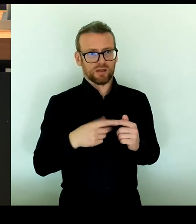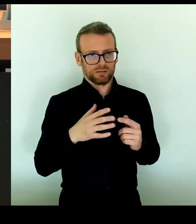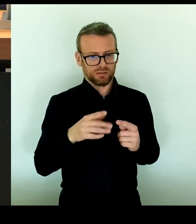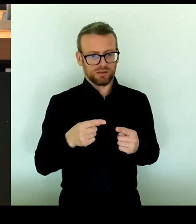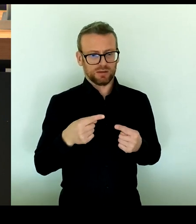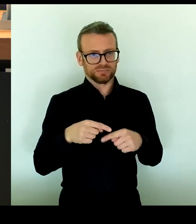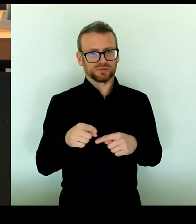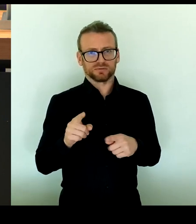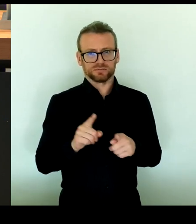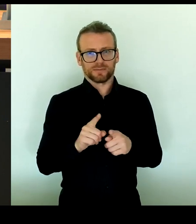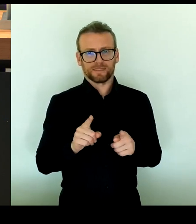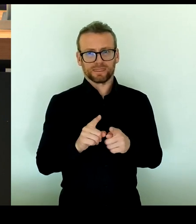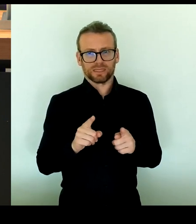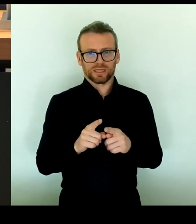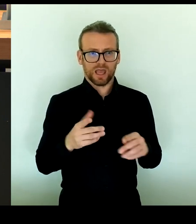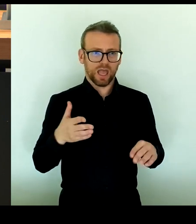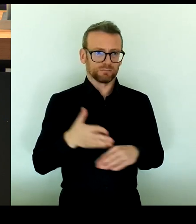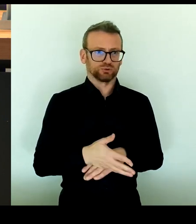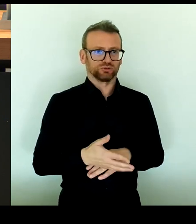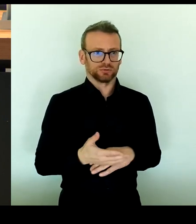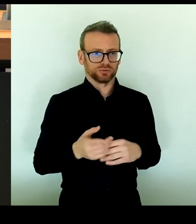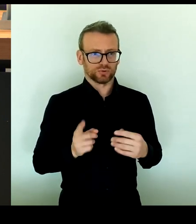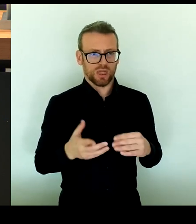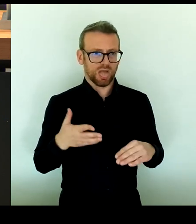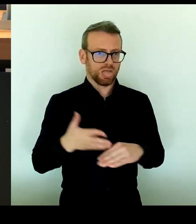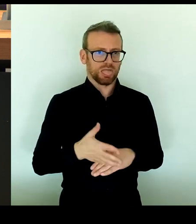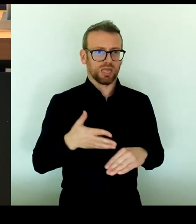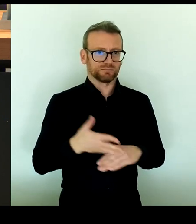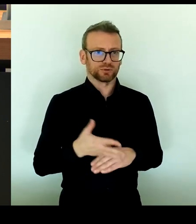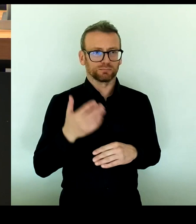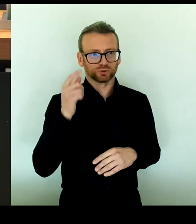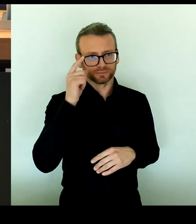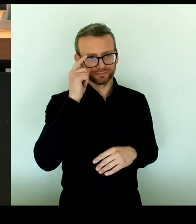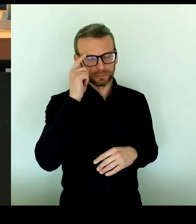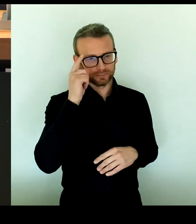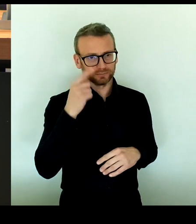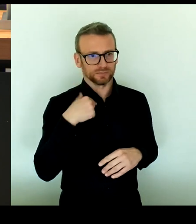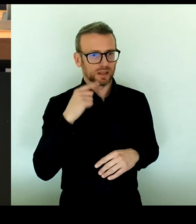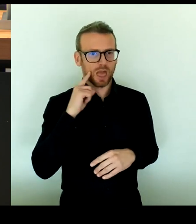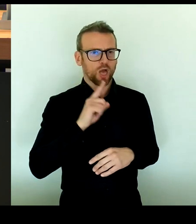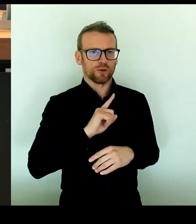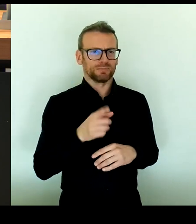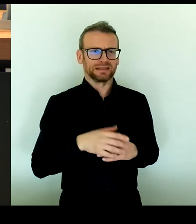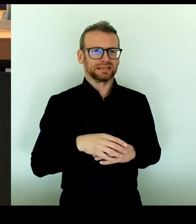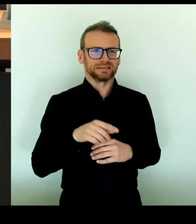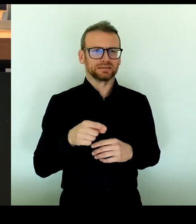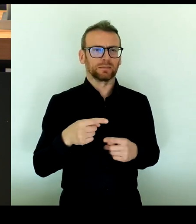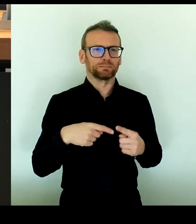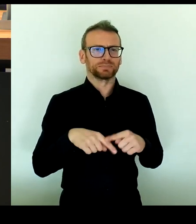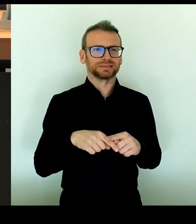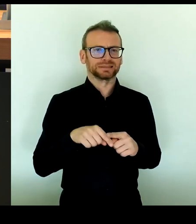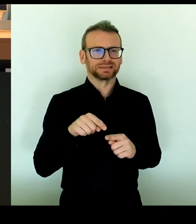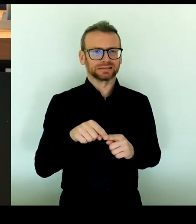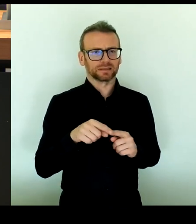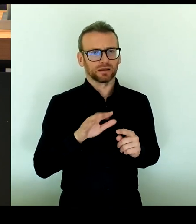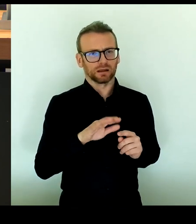verkehrliche Erschließung selbstverständlich im Bebauungsplanverfahren erörtert und geklärt wird. Also ich verstehe überhaupt gar nicht wozu, wo